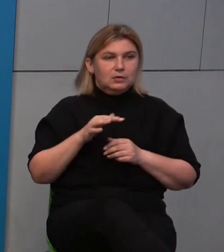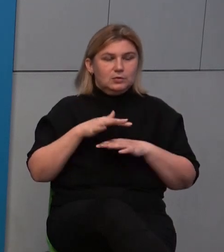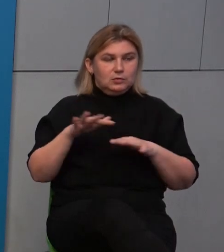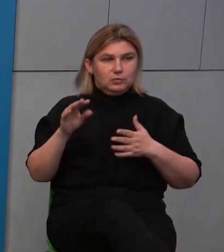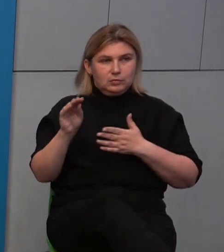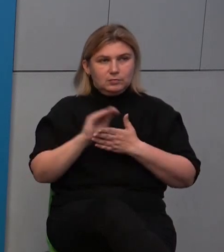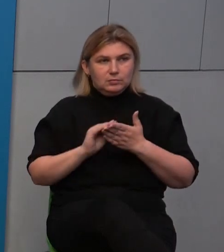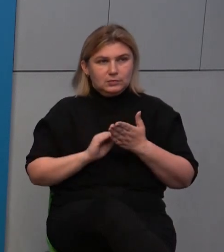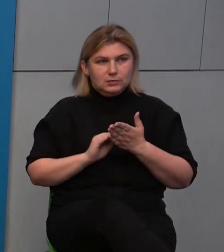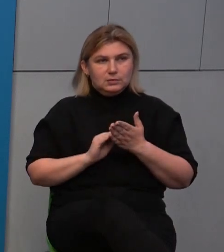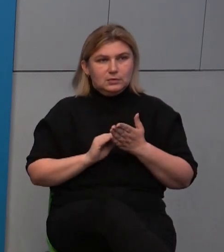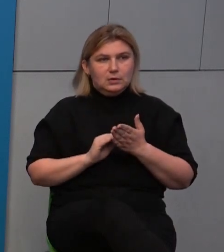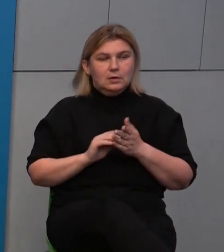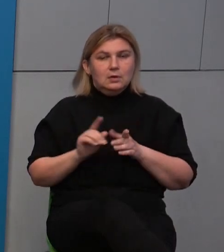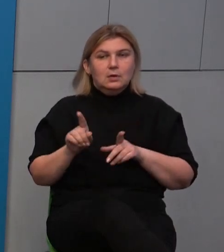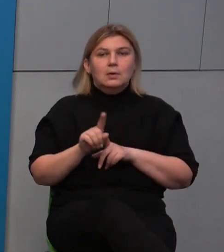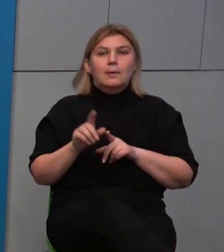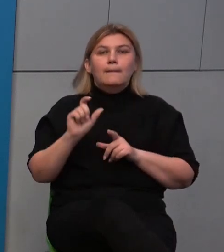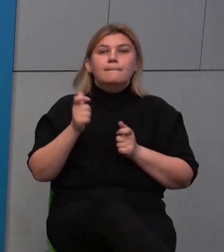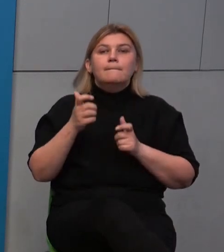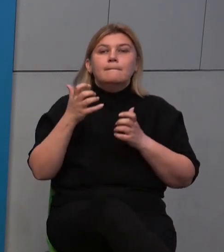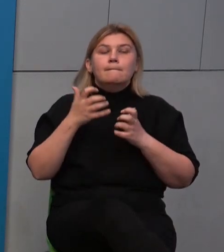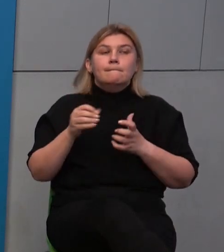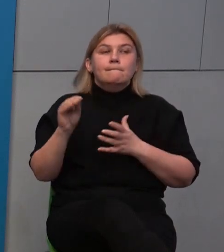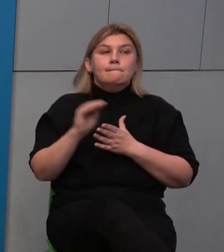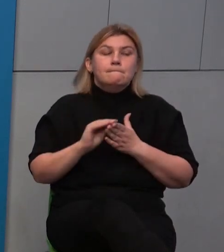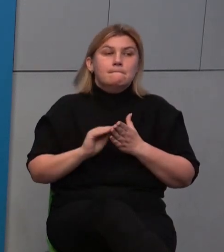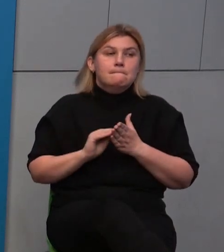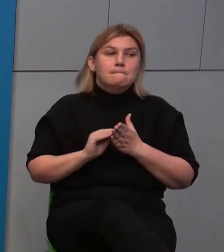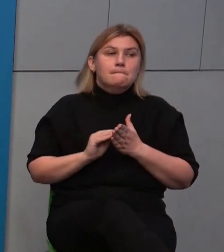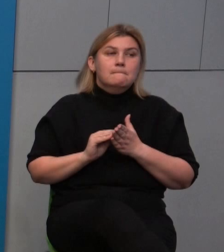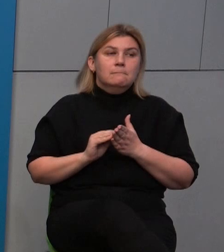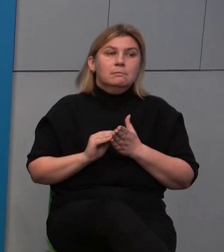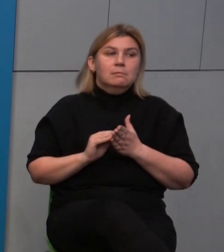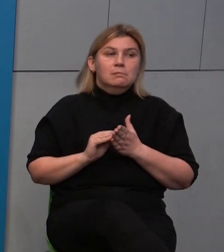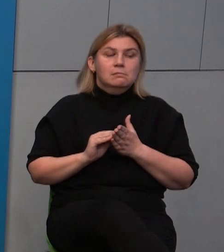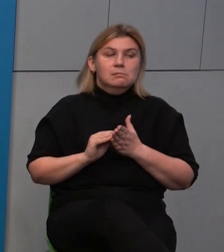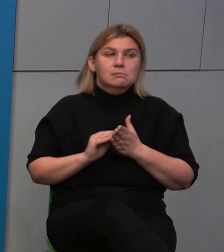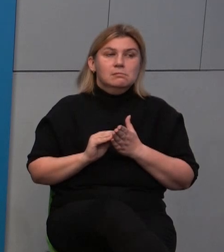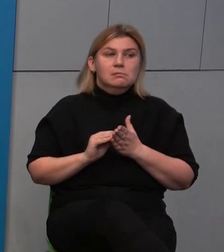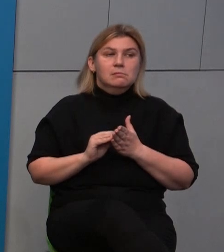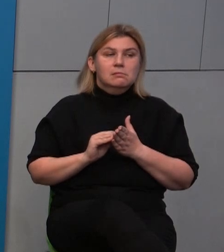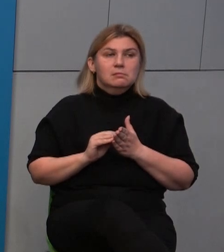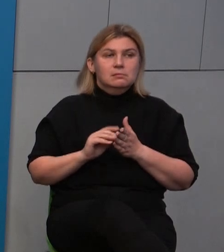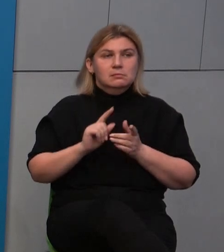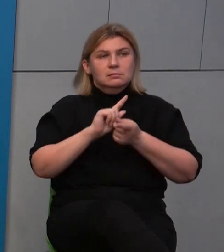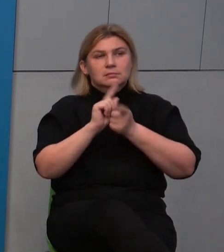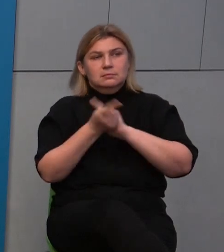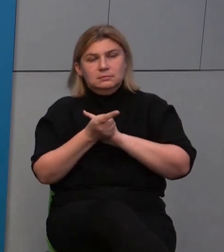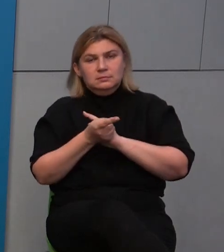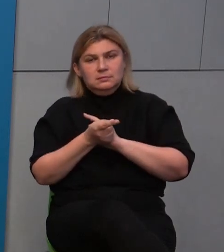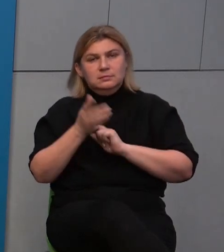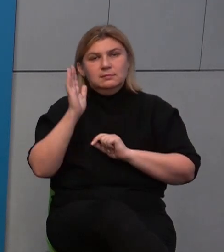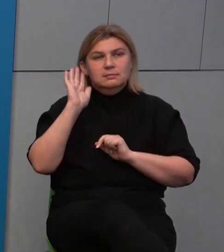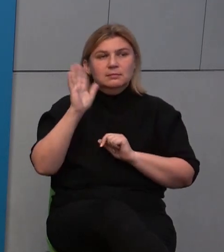I nawet powieści, które chciał pisać, będące powieściami obyczajowymi, przerabiał później na powieści science fiction